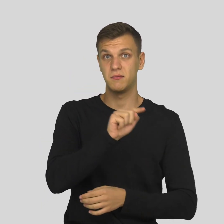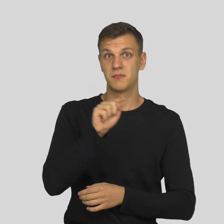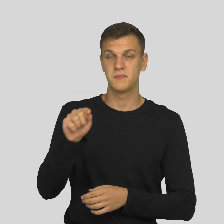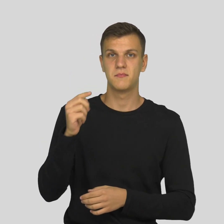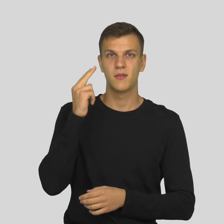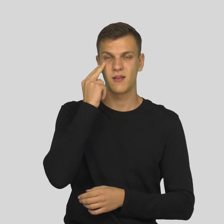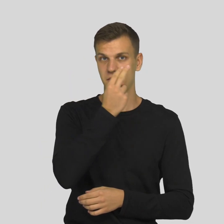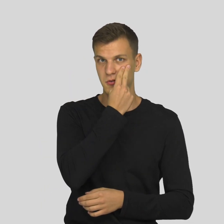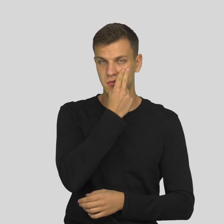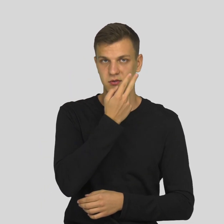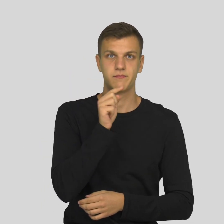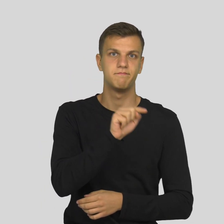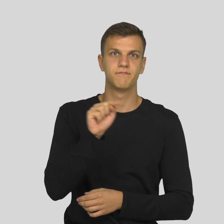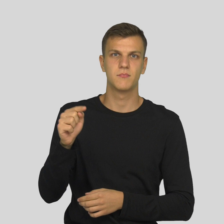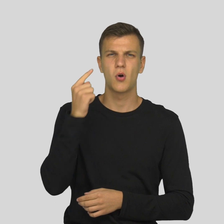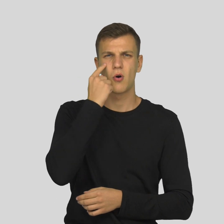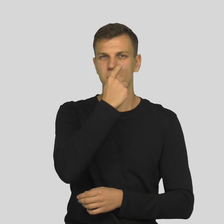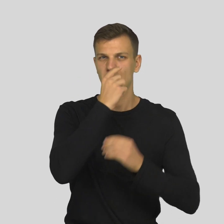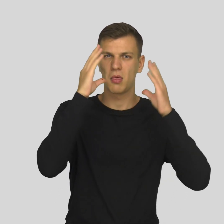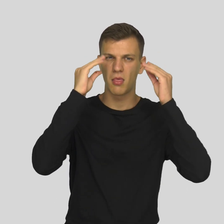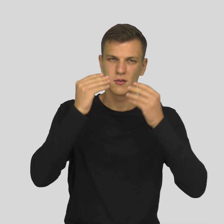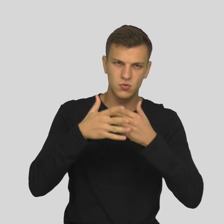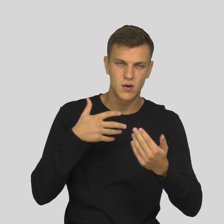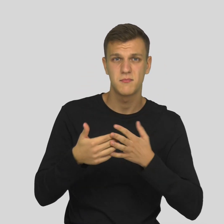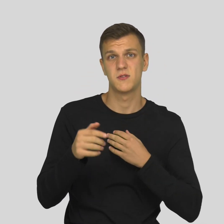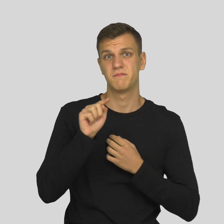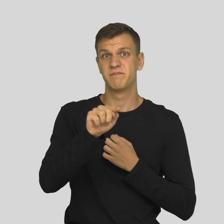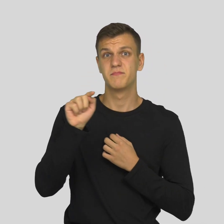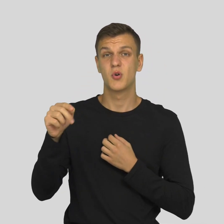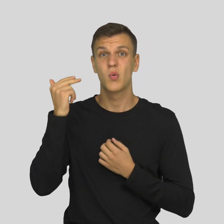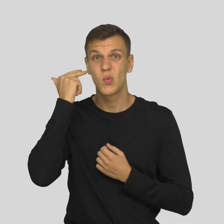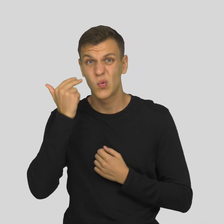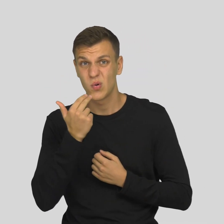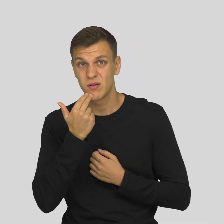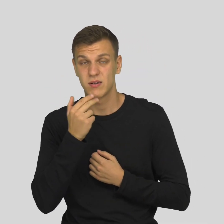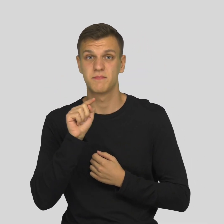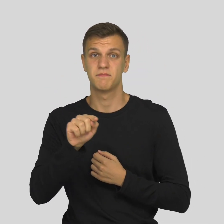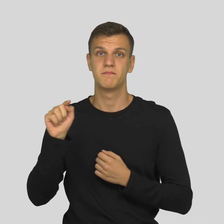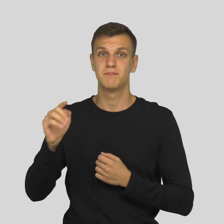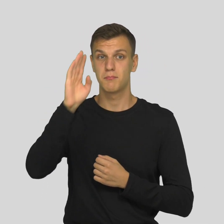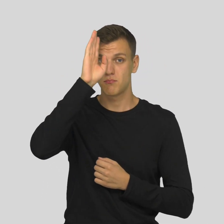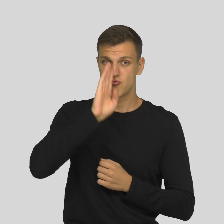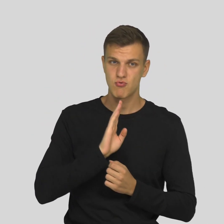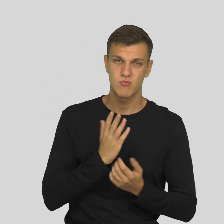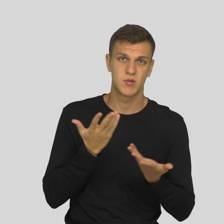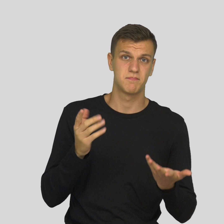w tym dla osób niewidomych i słabowidzących, głuchych i niedosłyszących,